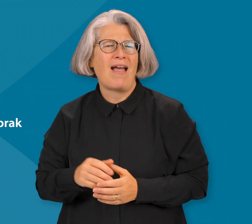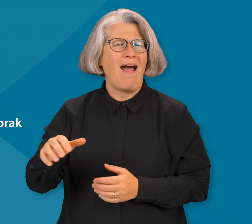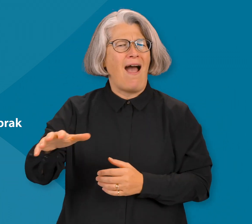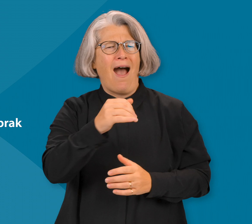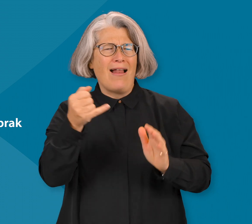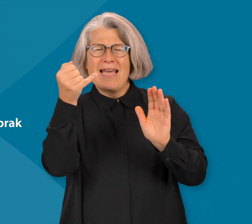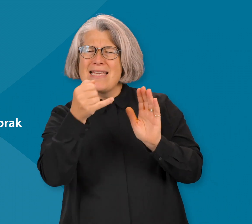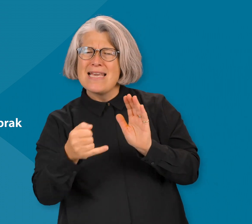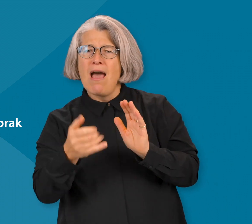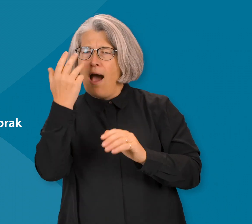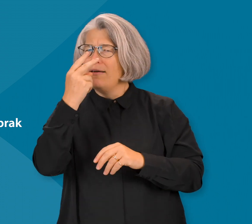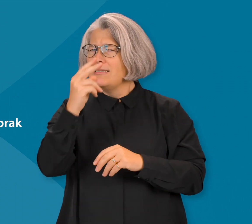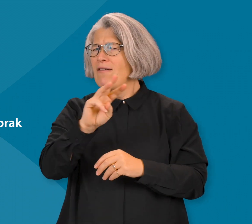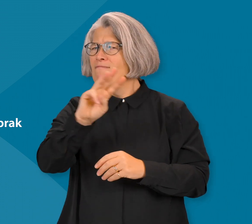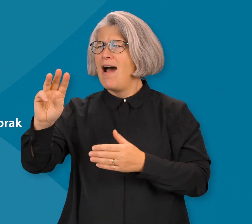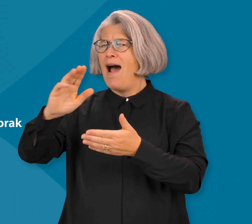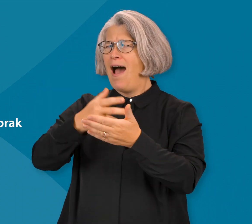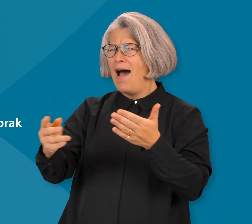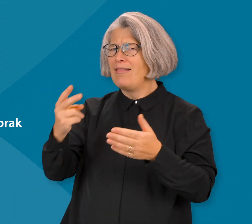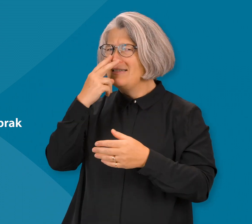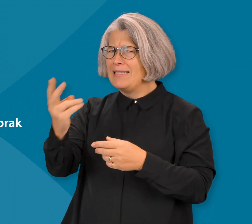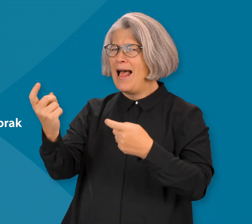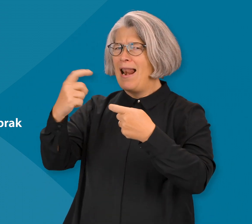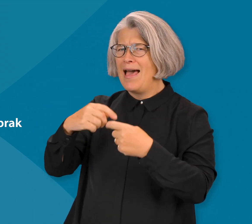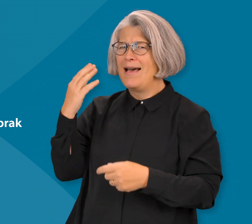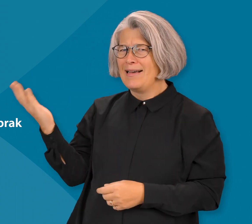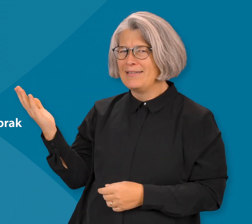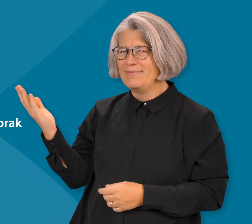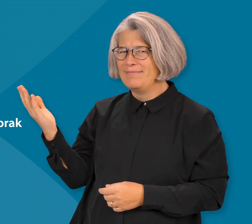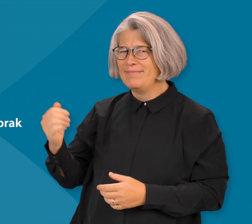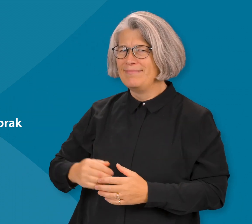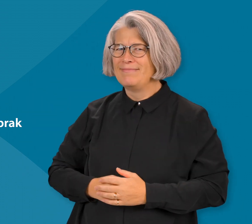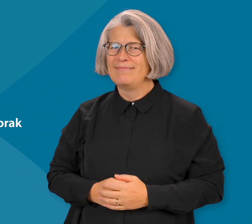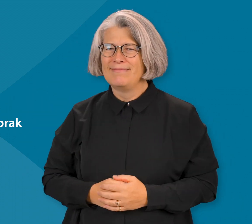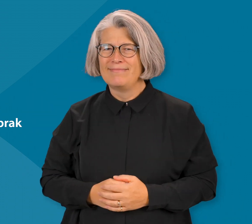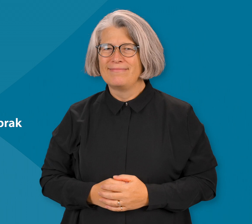Allt innehåll finns på adressen justitieministeriet.fi/information-pa-teckensprak